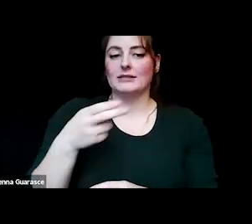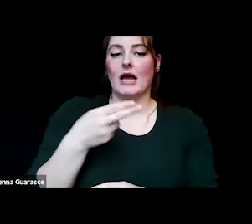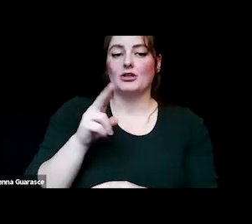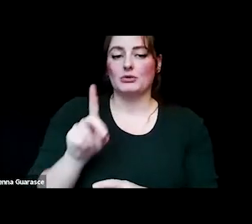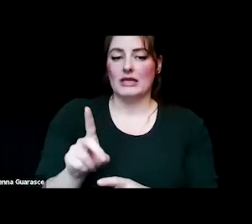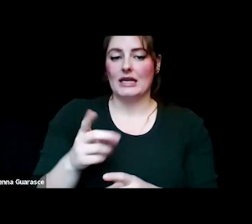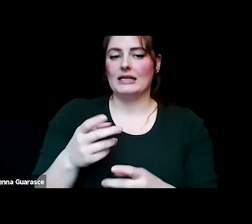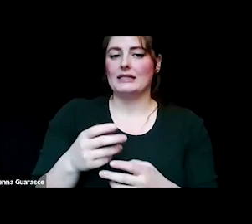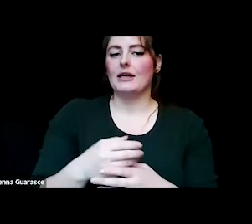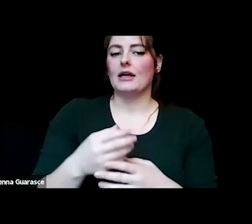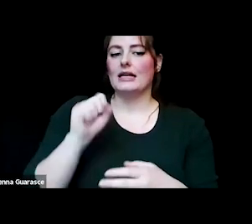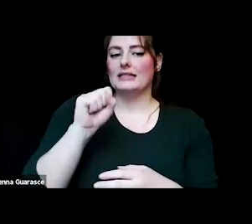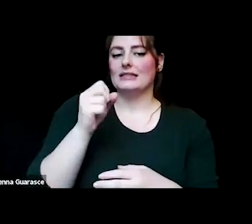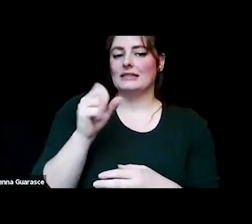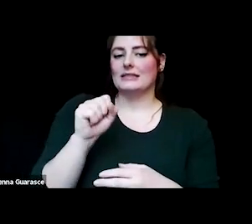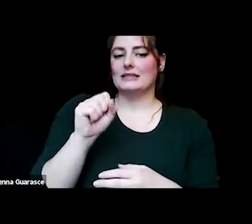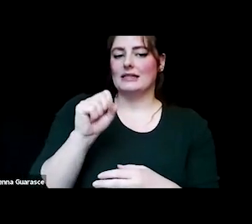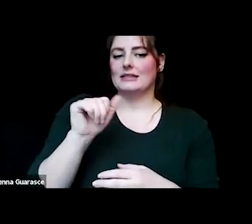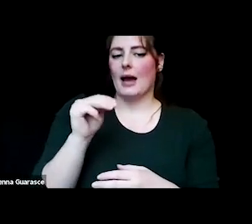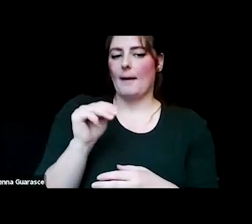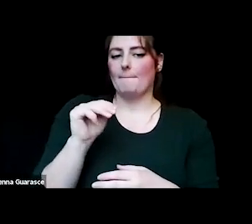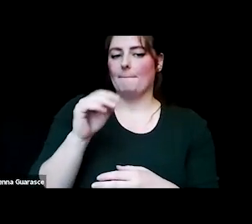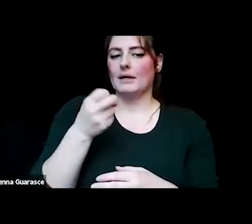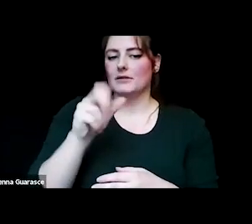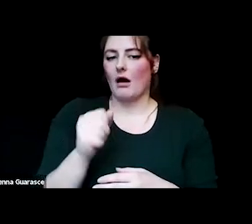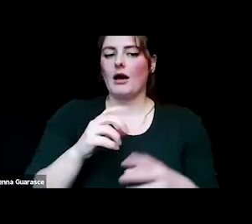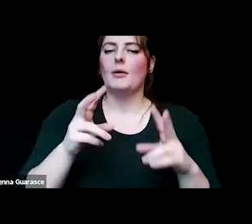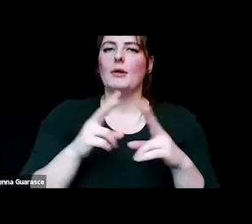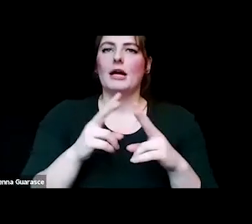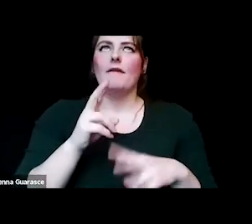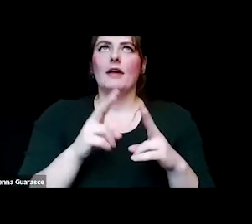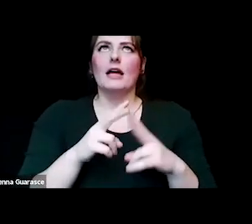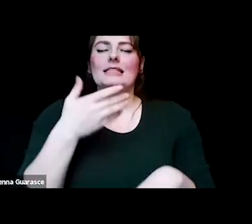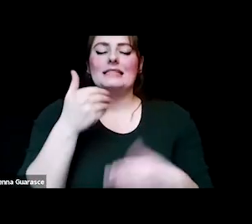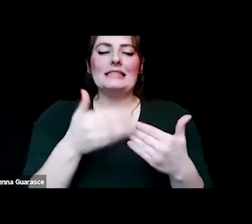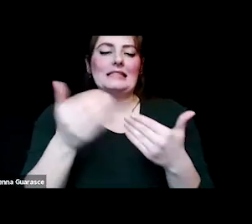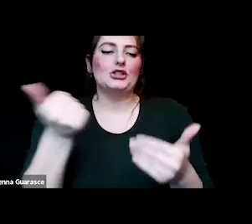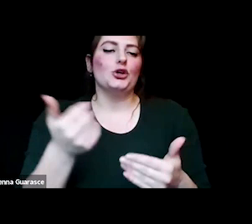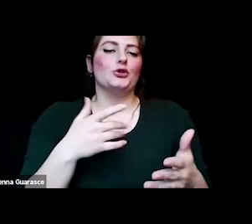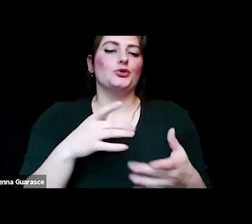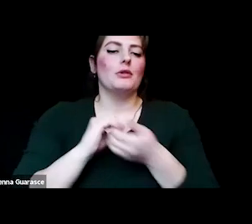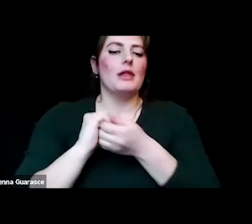es mucho más fácil colaborar en estos temas. La Autoridad de Vivienda de San Luis está muy agradecida